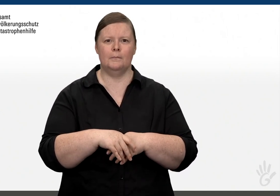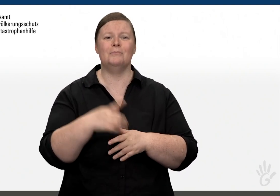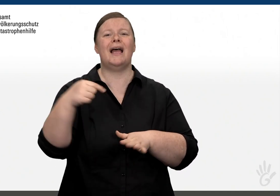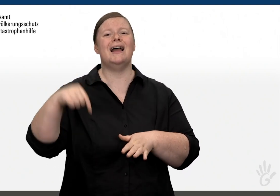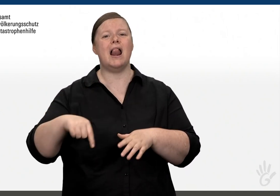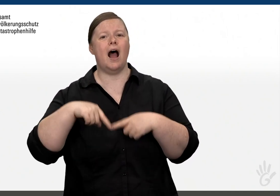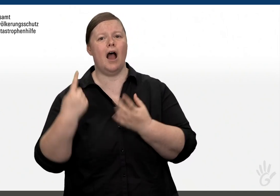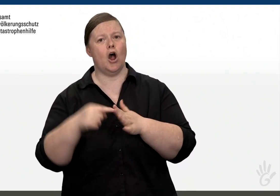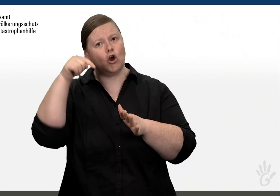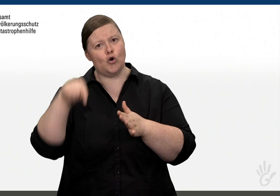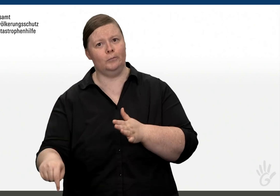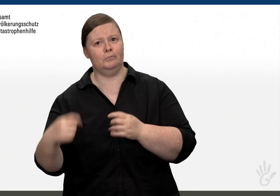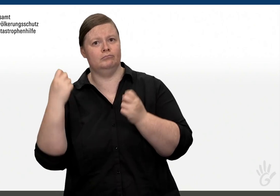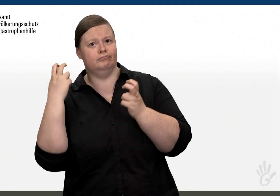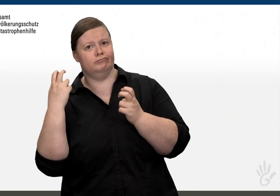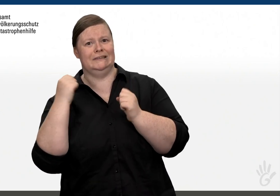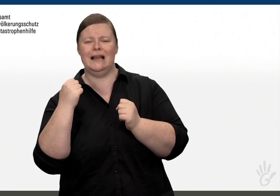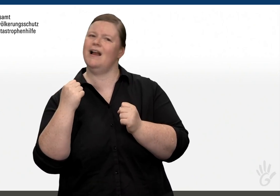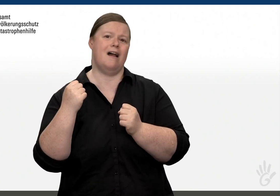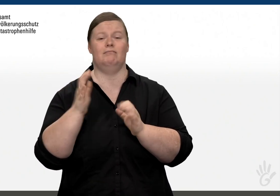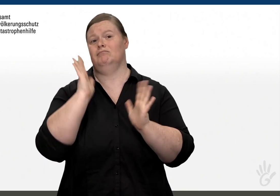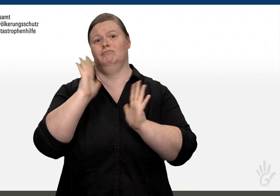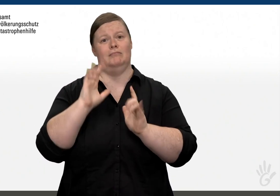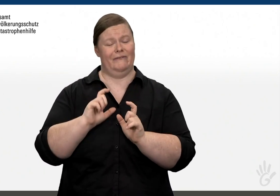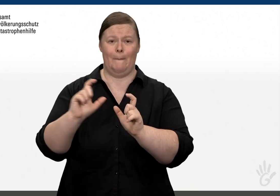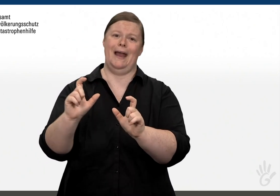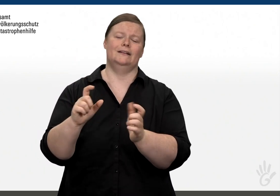Meiden Sie jedoch Kellerräume,